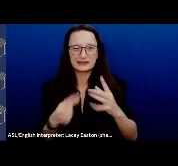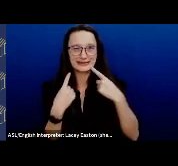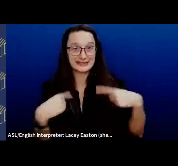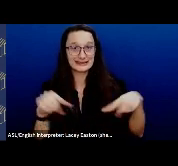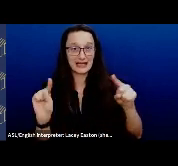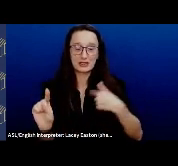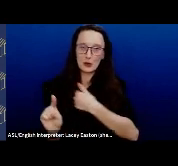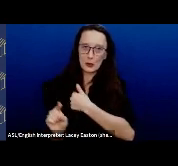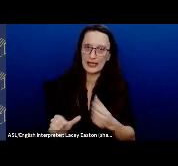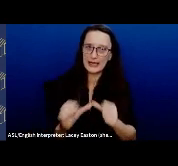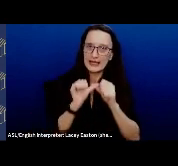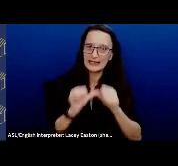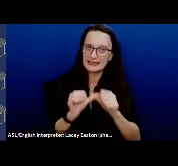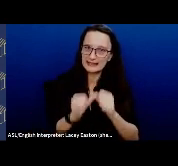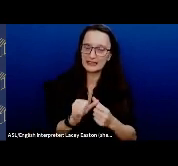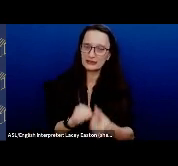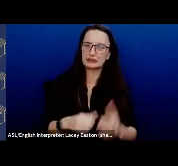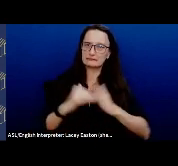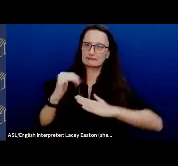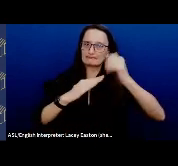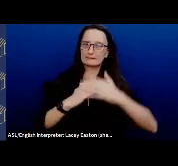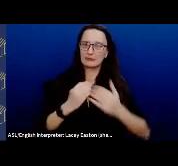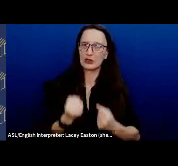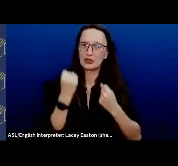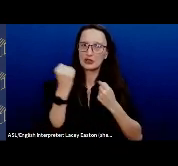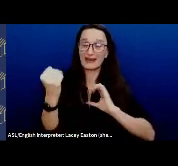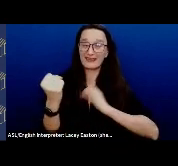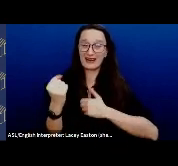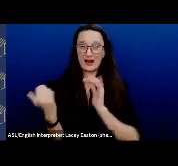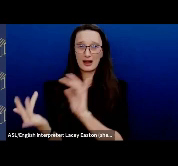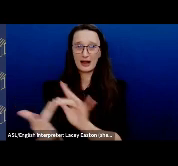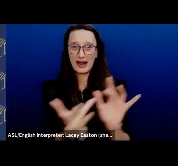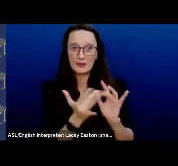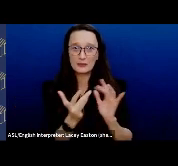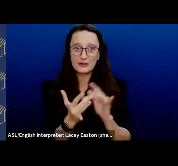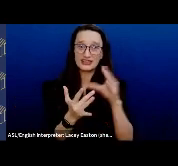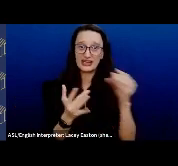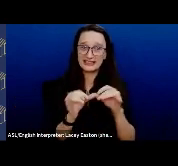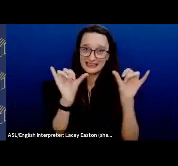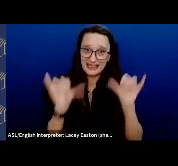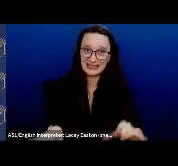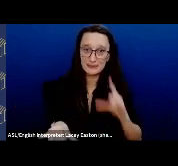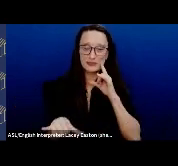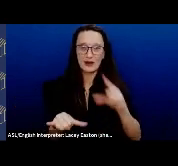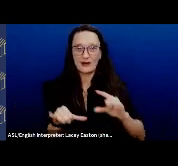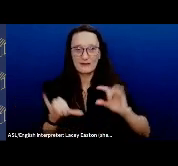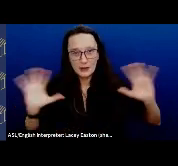sistemas de extensión y apoyo para cultivar aún más estas asociaciones críticas a través de nuestras muchas iniciativas,